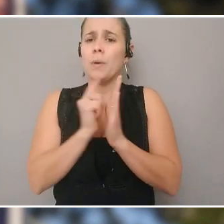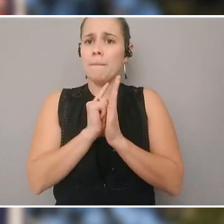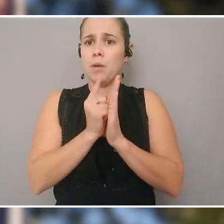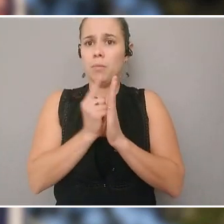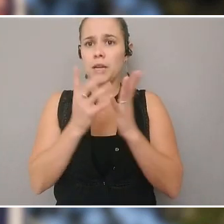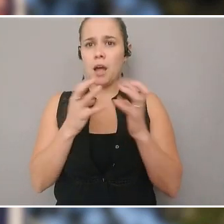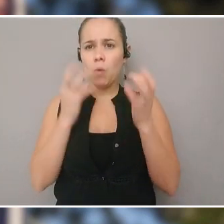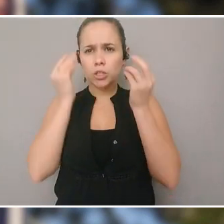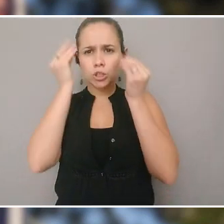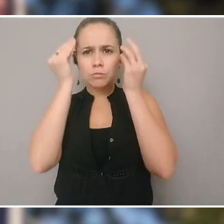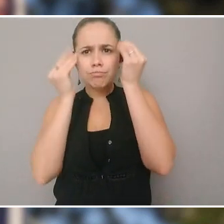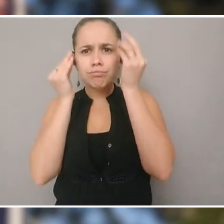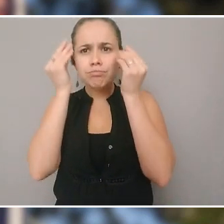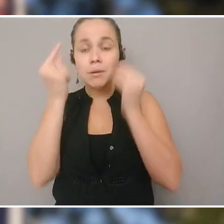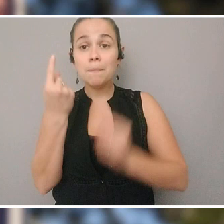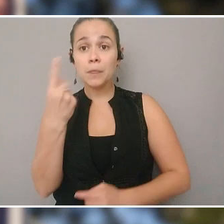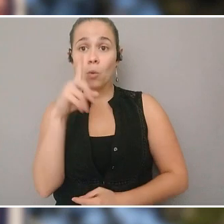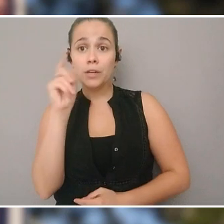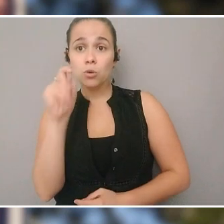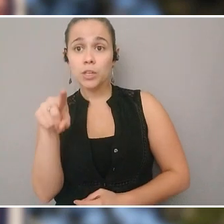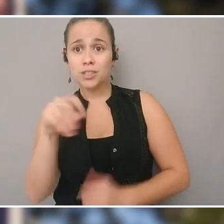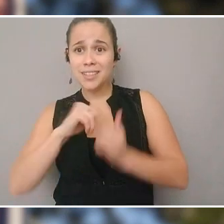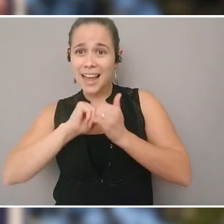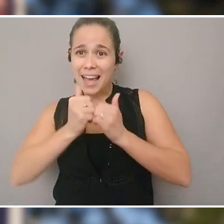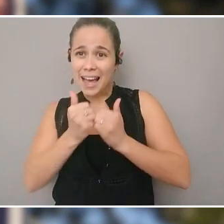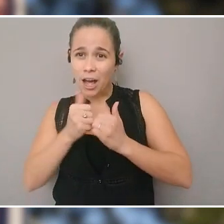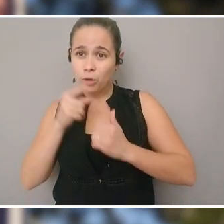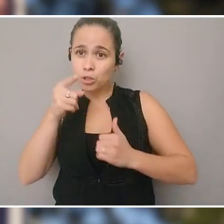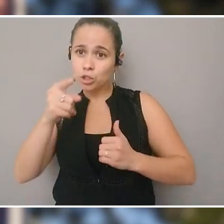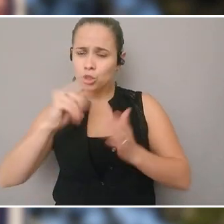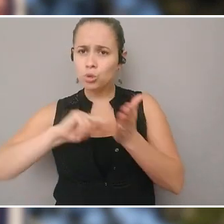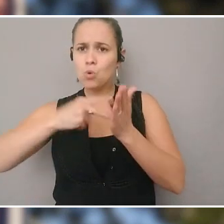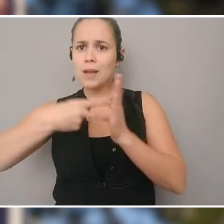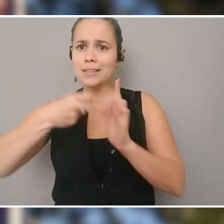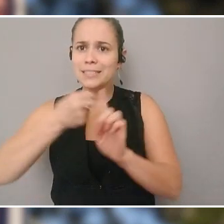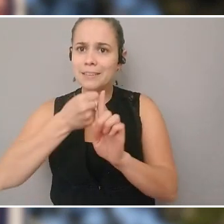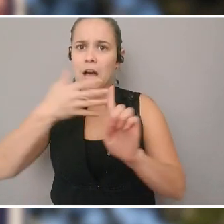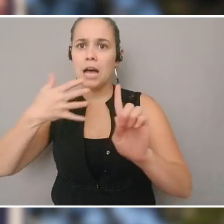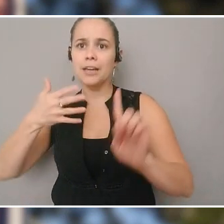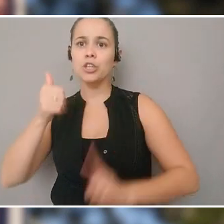que reflexionen sobre esta pregunta